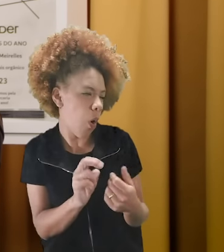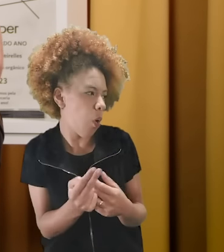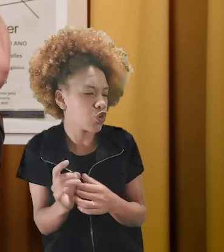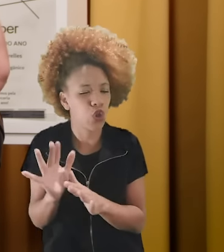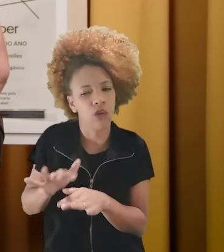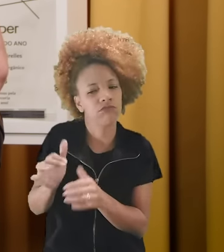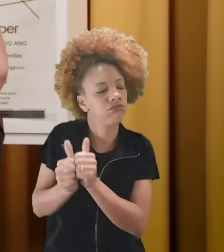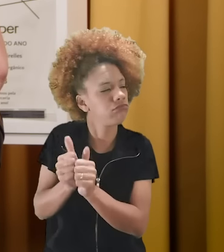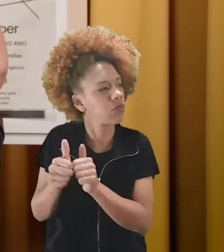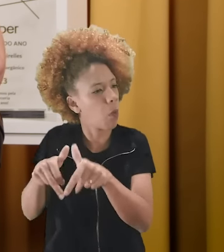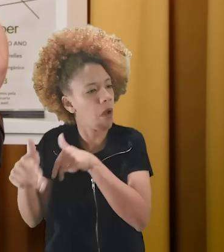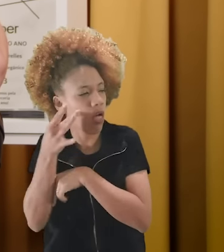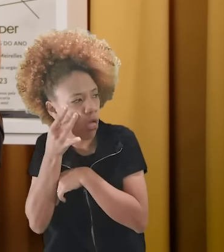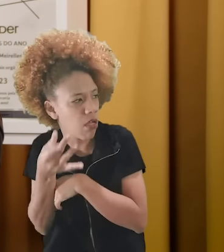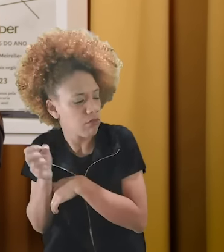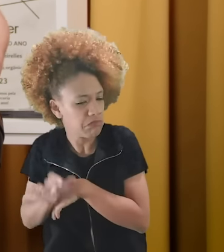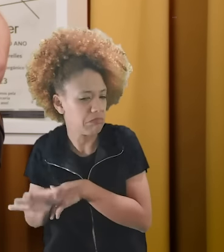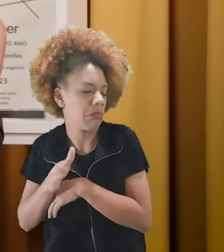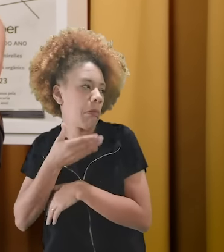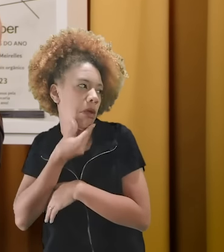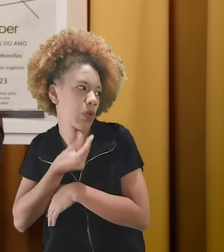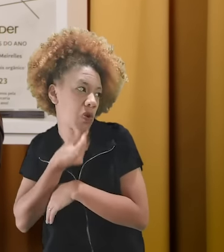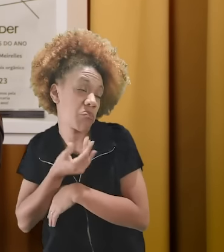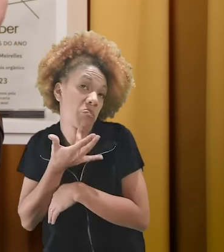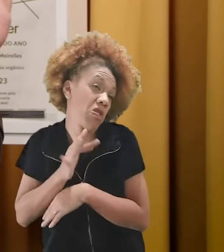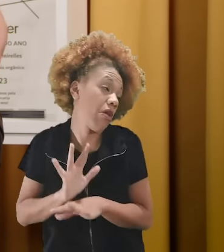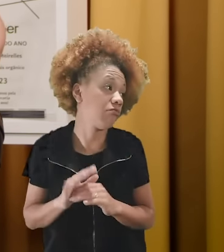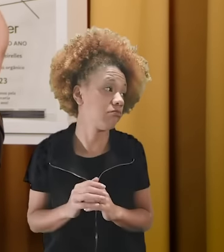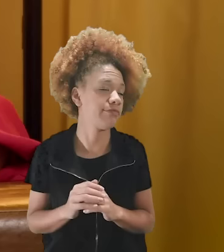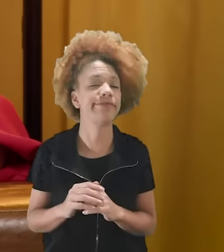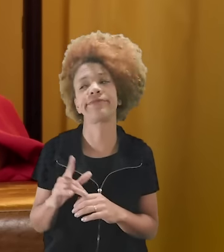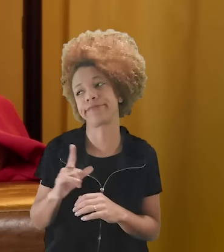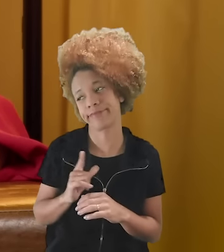ou fica só no mundo do futebol que é um mundo mais universo mais masculino Sei lá eu tem deis